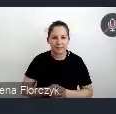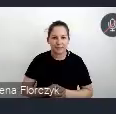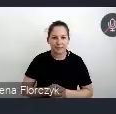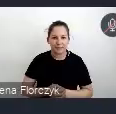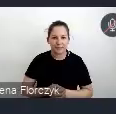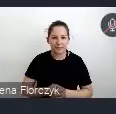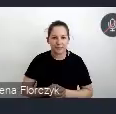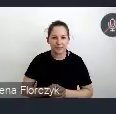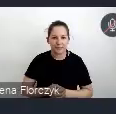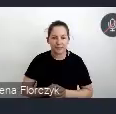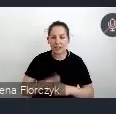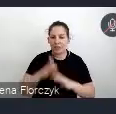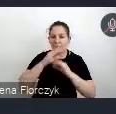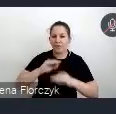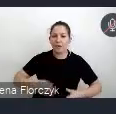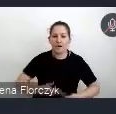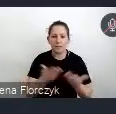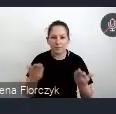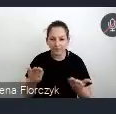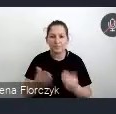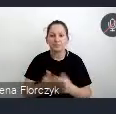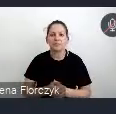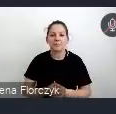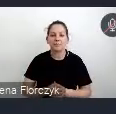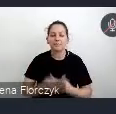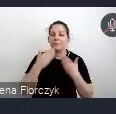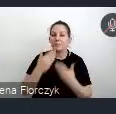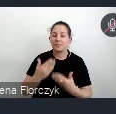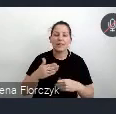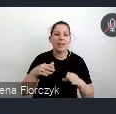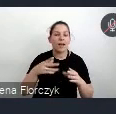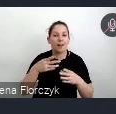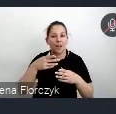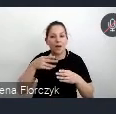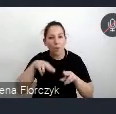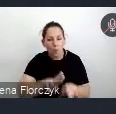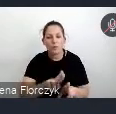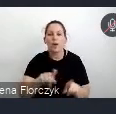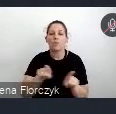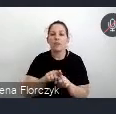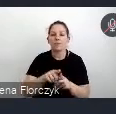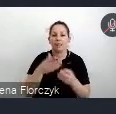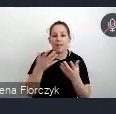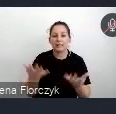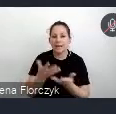Szanowni państwo, raz jeszcze dziękując za udział, za uczestnictwo, zachęcamy do wypełnienia ankiety ewaluacyjnej,